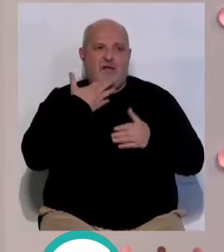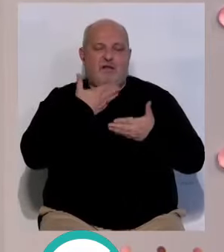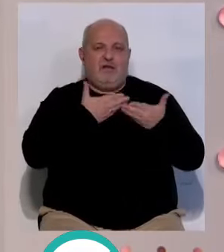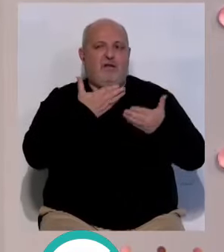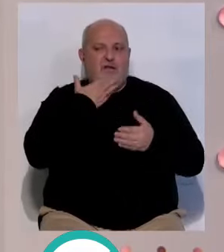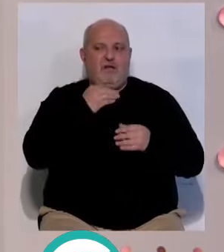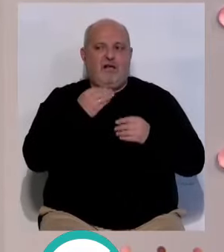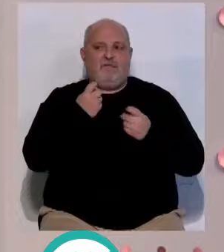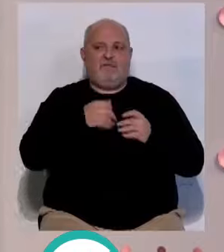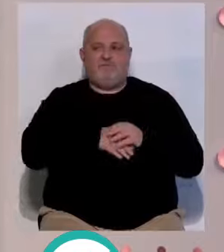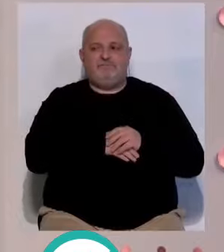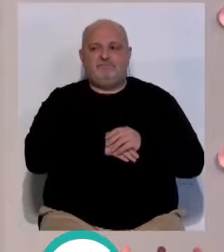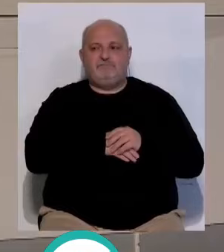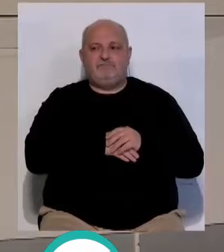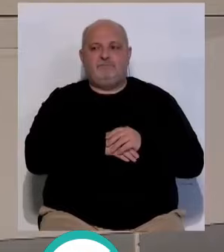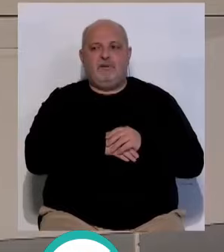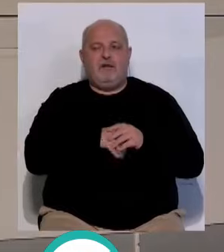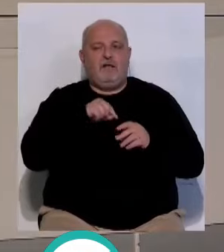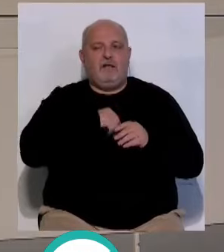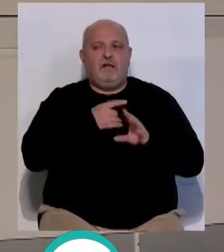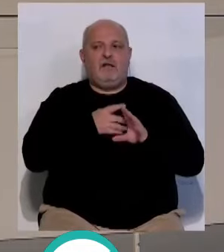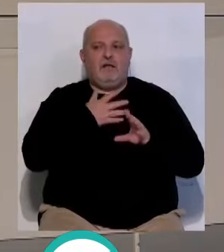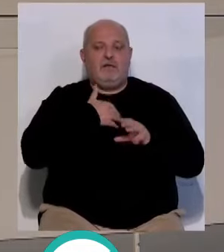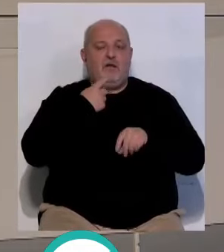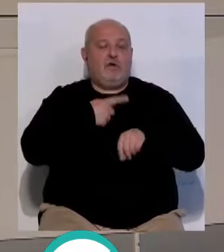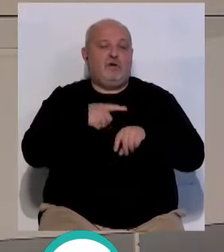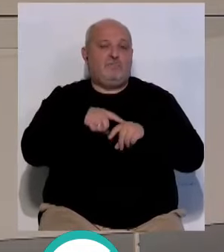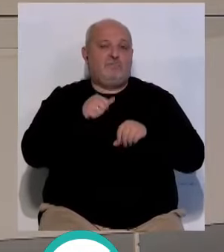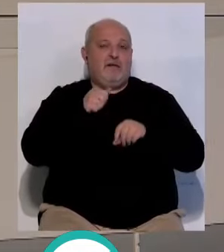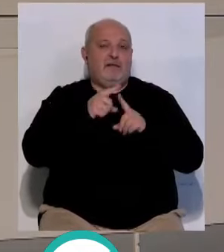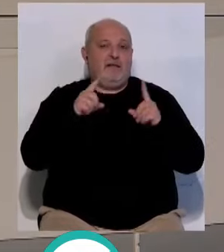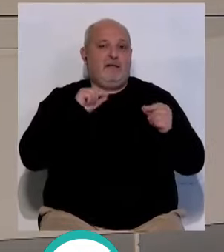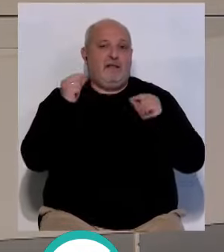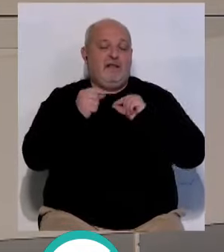que hace falta y vosotros tenéis calidad para muchas más horas de tertulia pero nos hemos